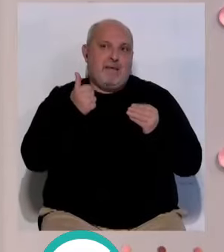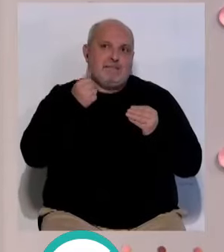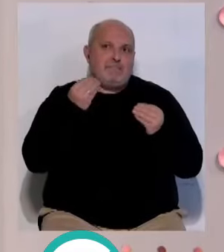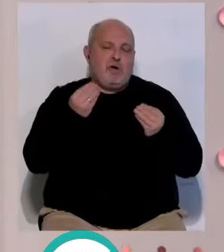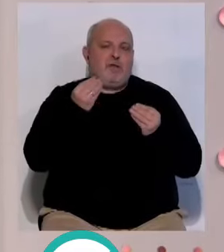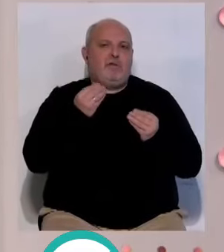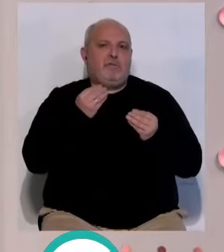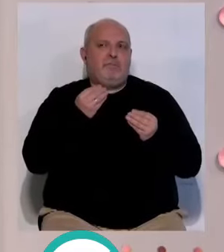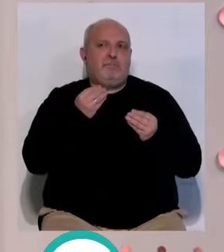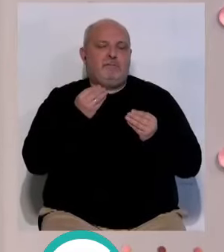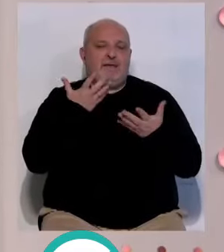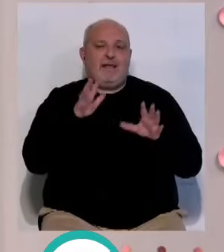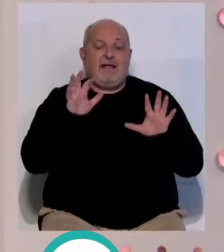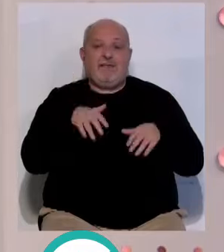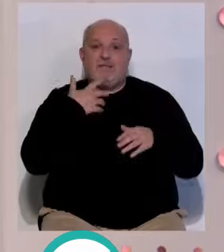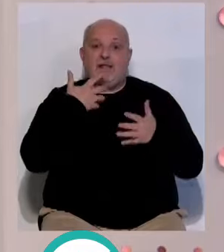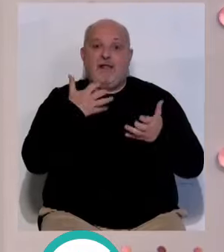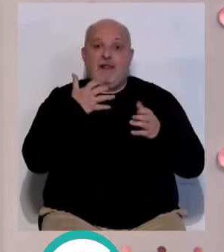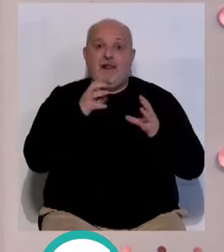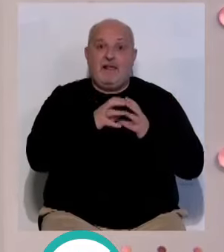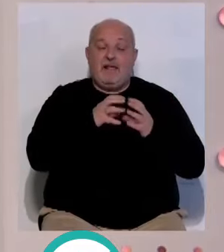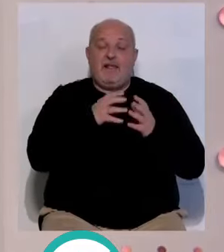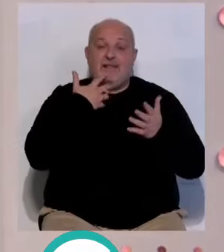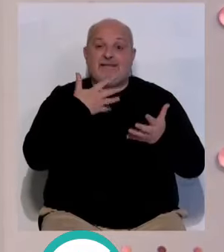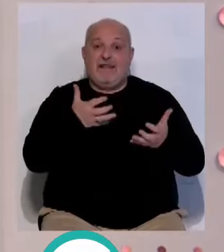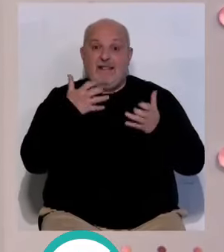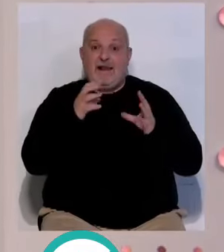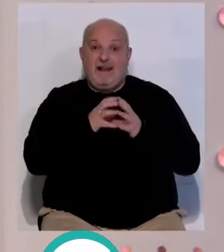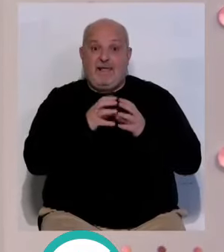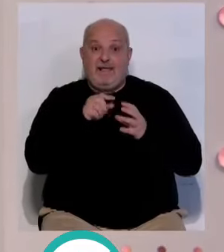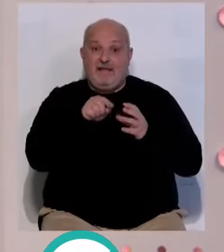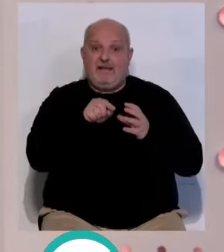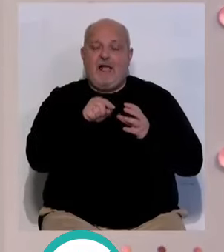H que si el cadi hubiese ganado en Granada si el cadi hubiese ganado en Granada A lo mejor hubiese